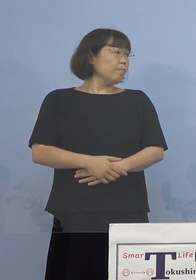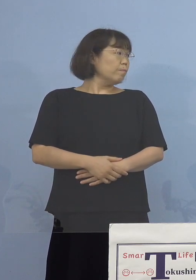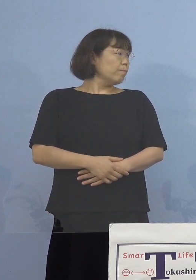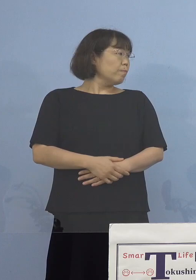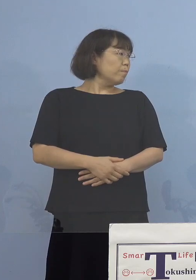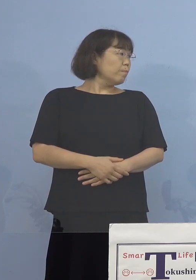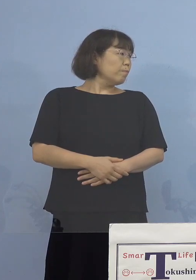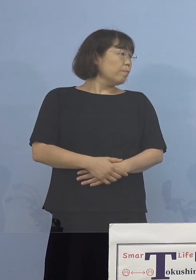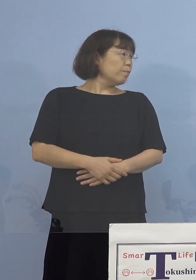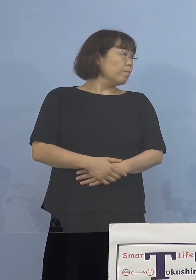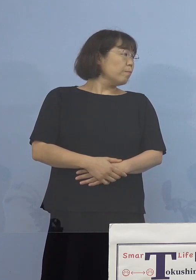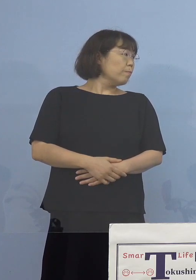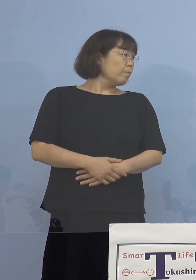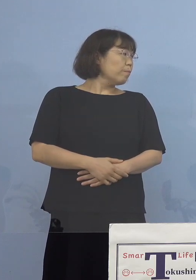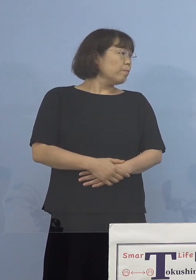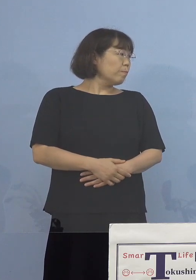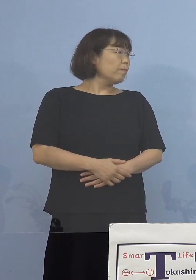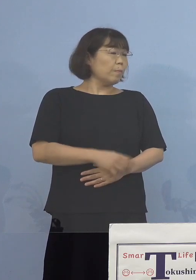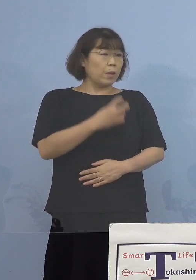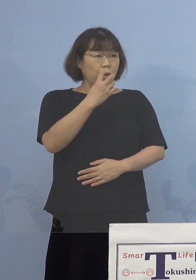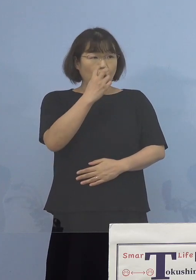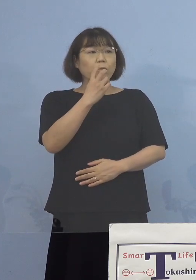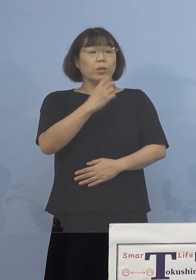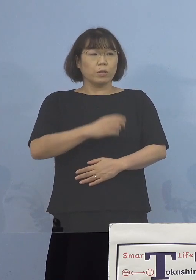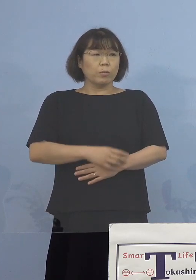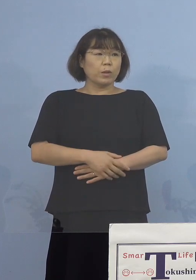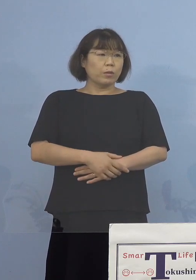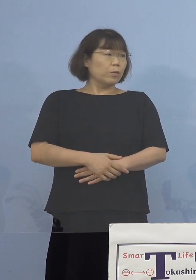（感染症対策課） 確認させていただきます